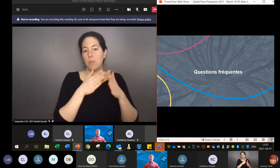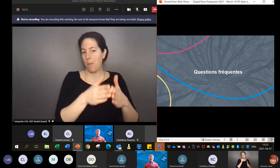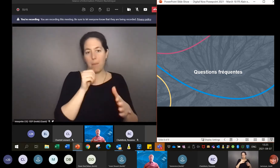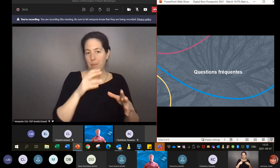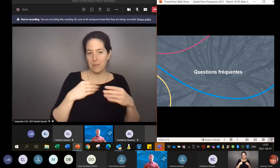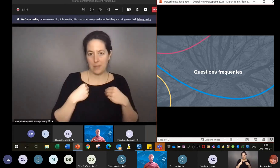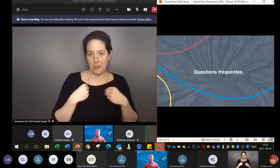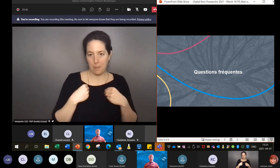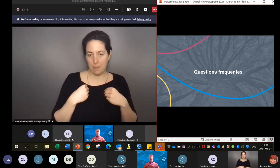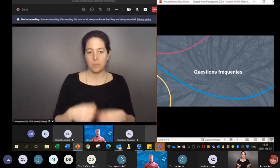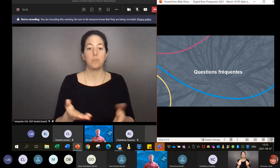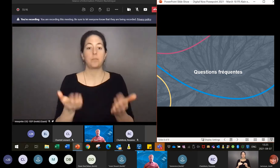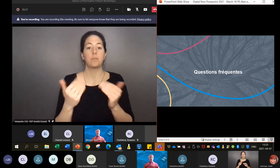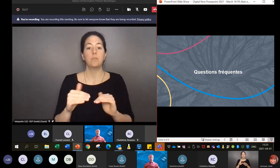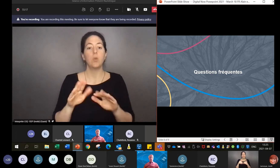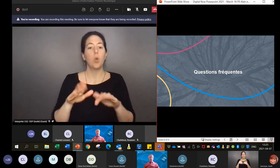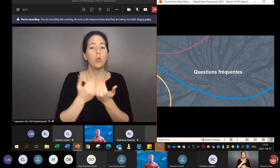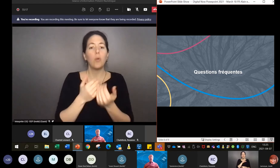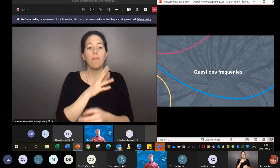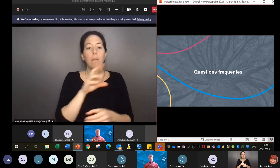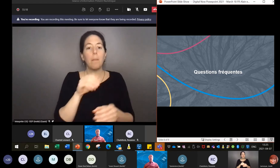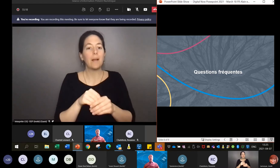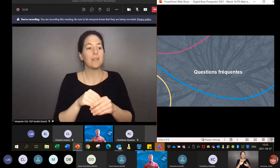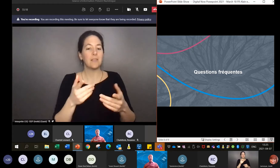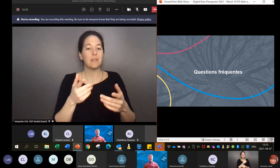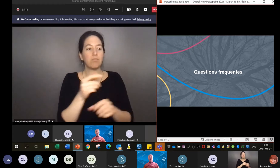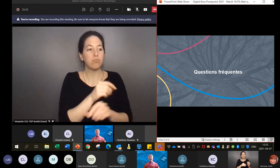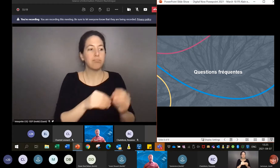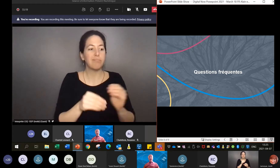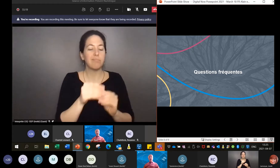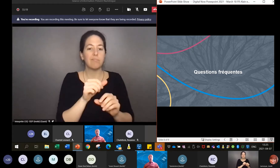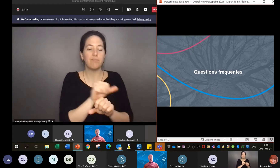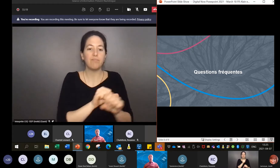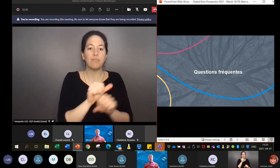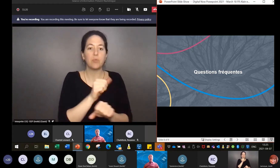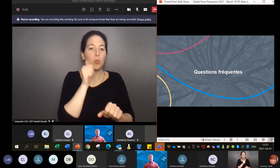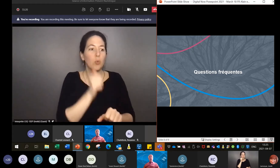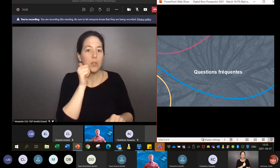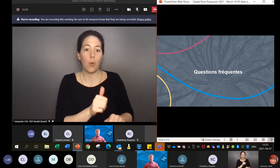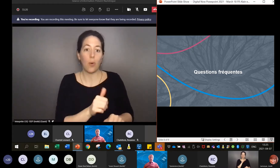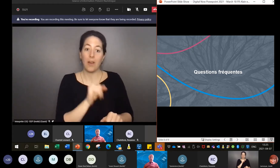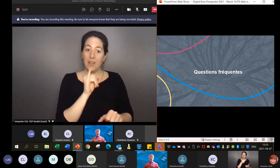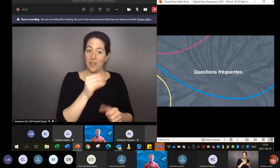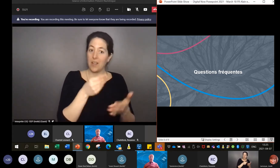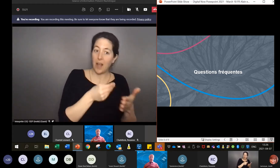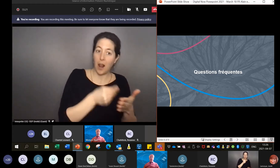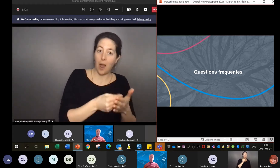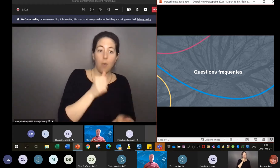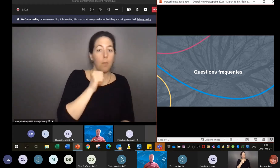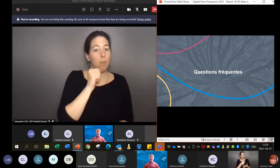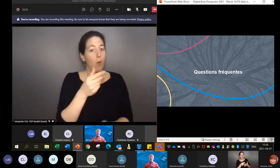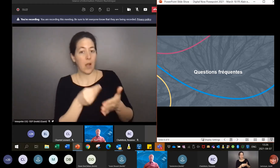vos opérations régulières, donc le fait d’être salarié ou